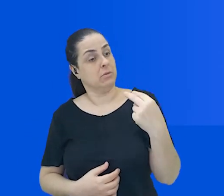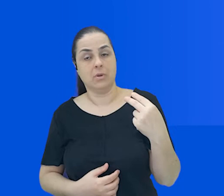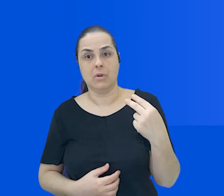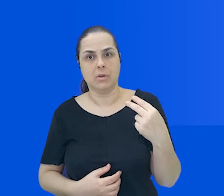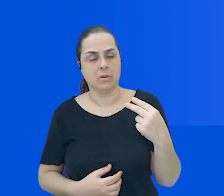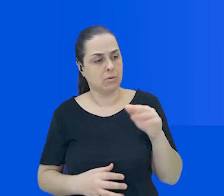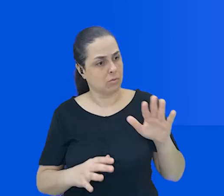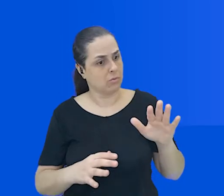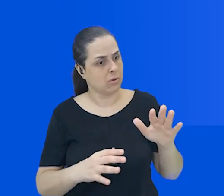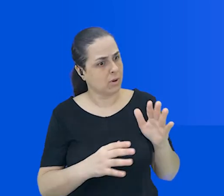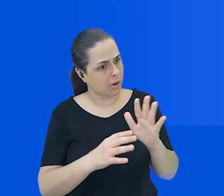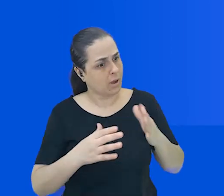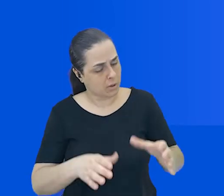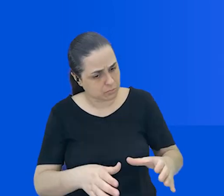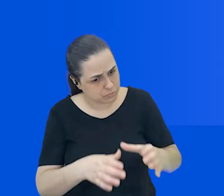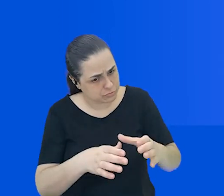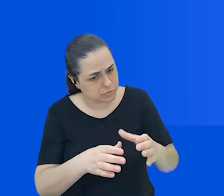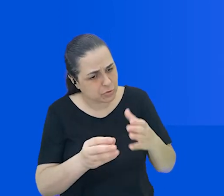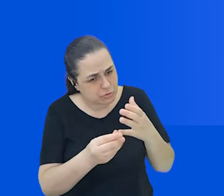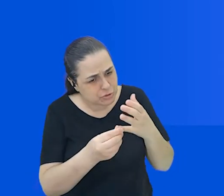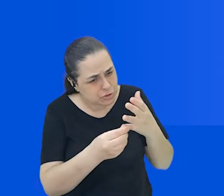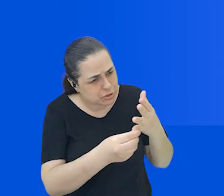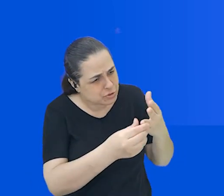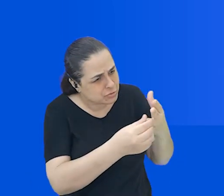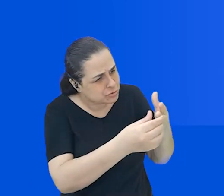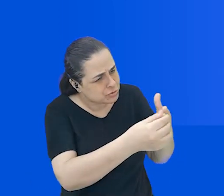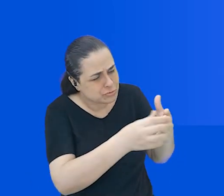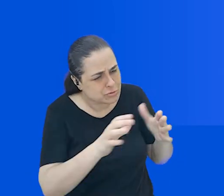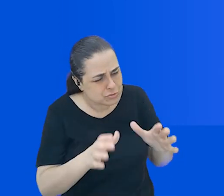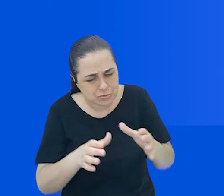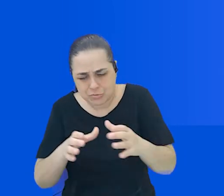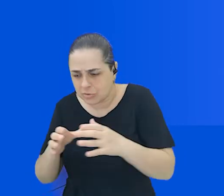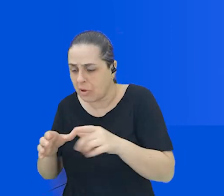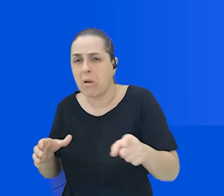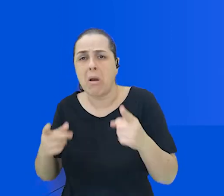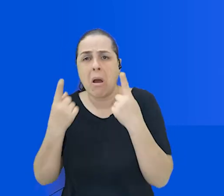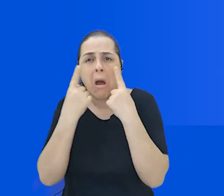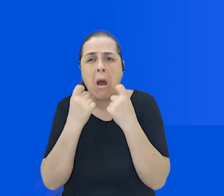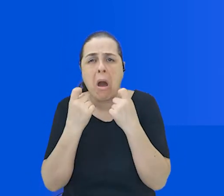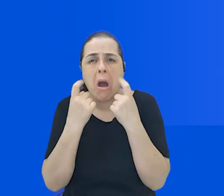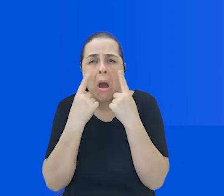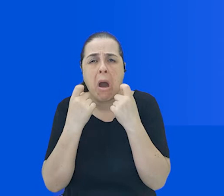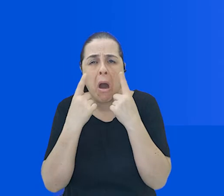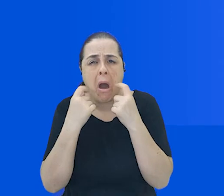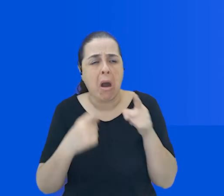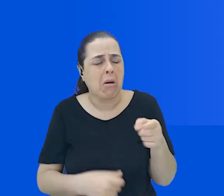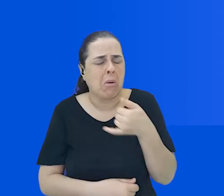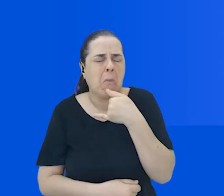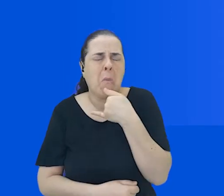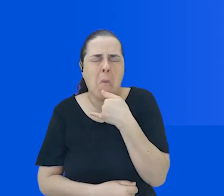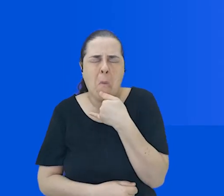E aí eu tirei e tirei os dedinhos dela assim. Peguei o potinho, ela boom chorou, ela ficou arrasada.